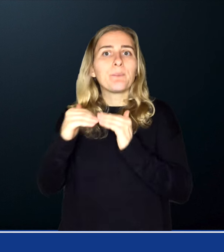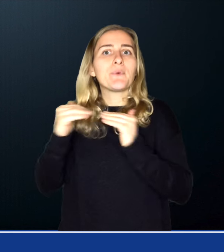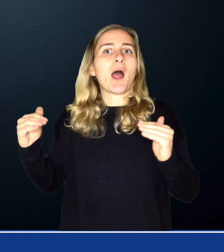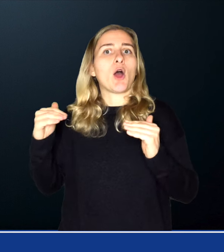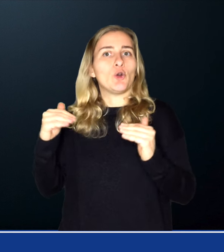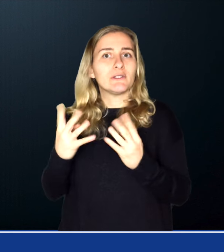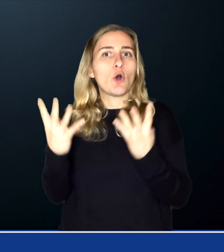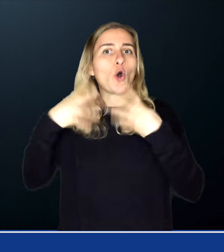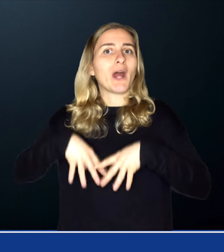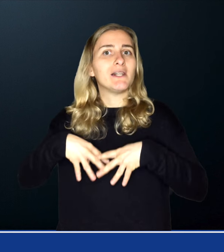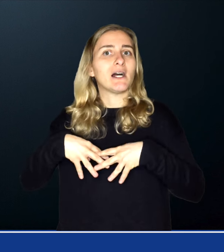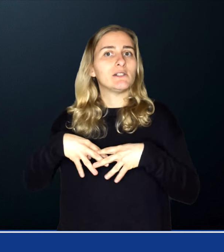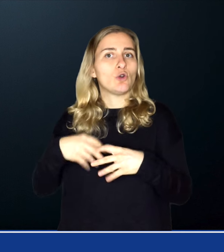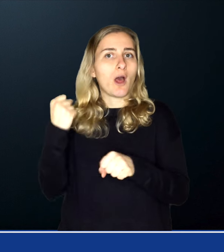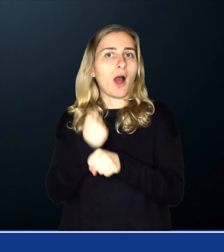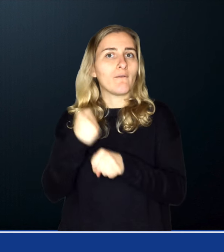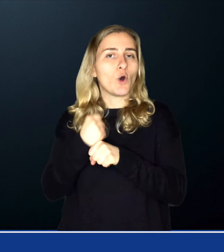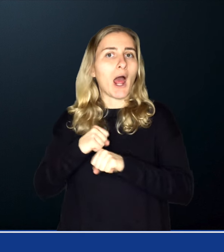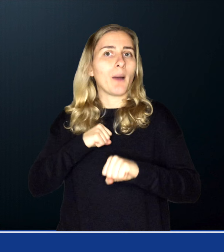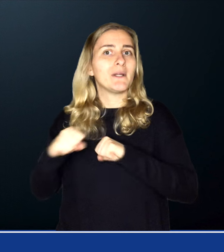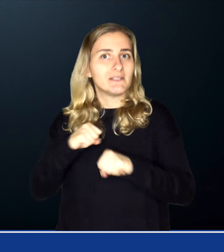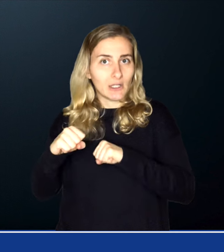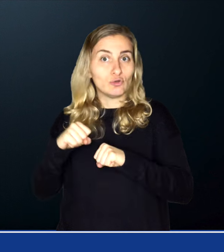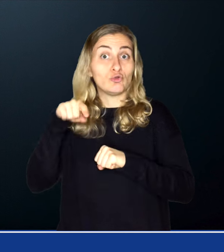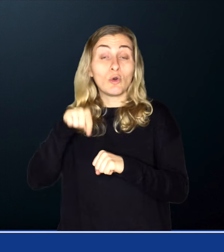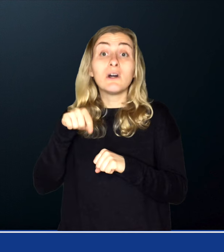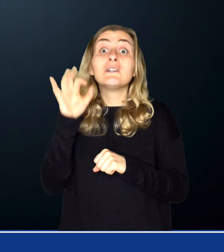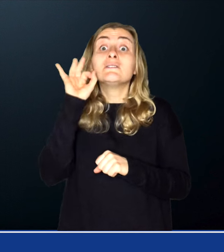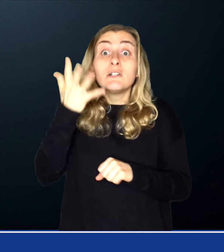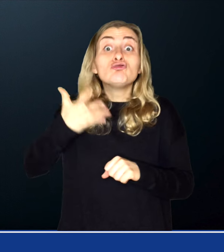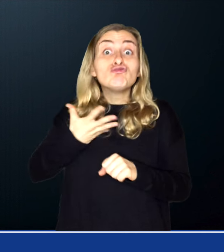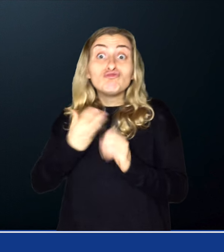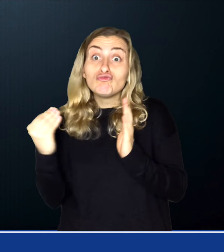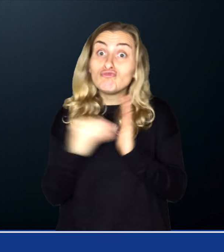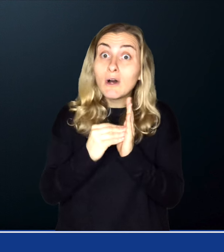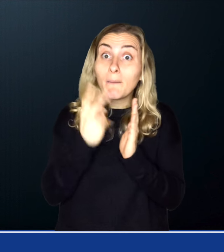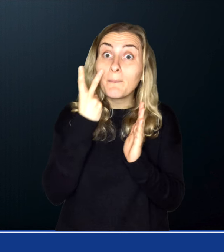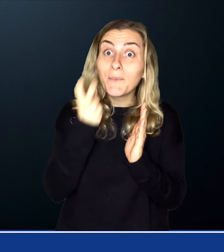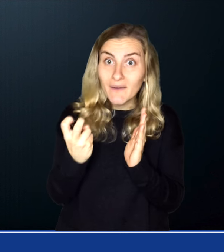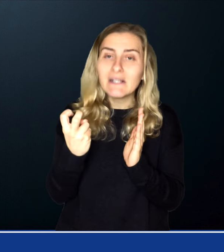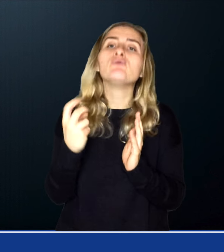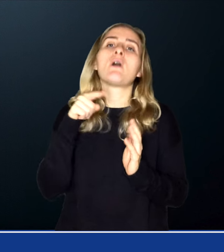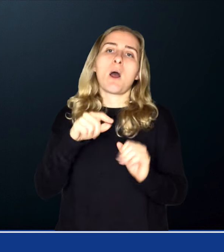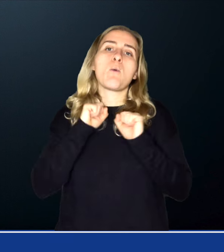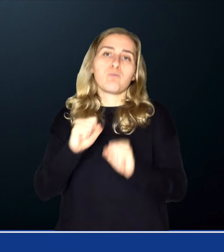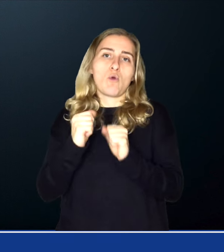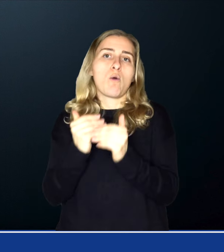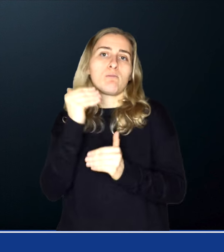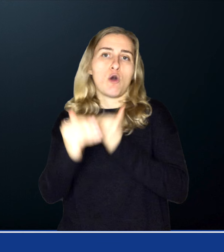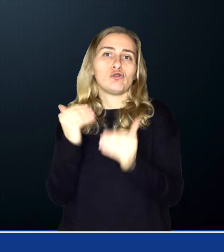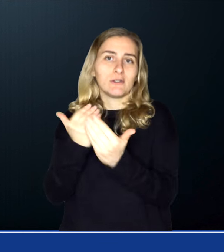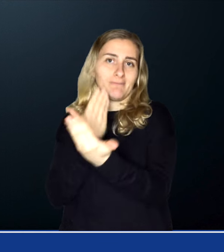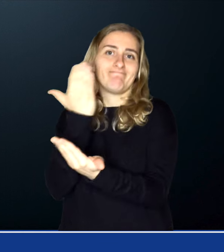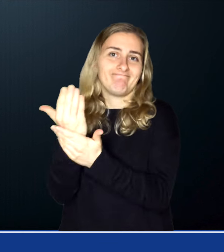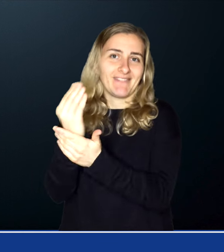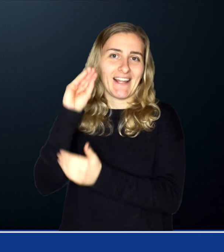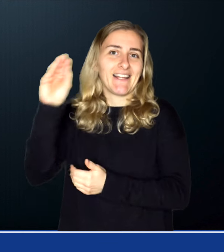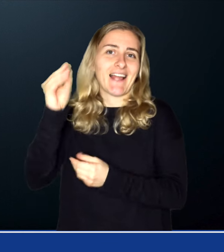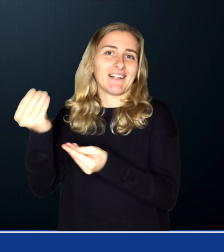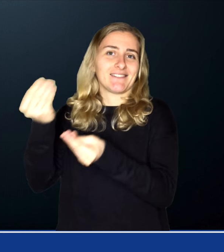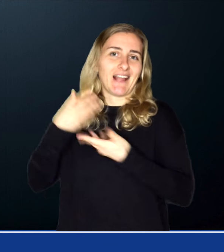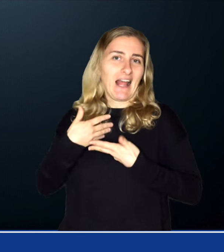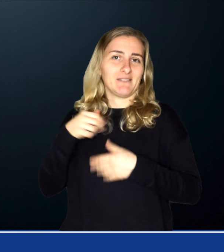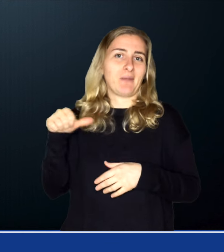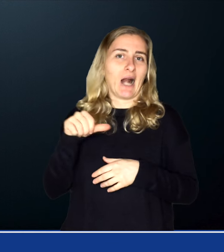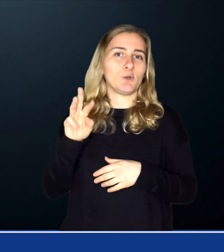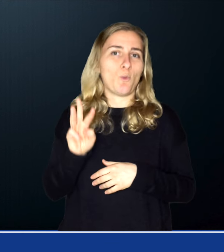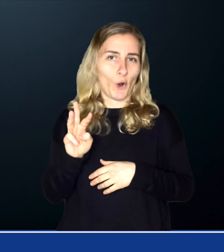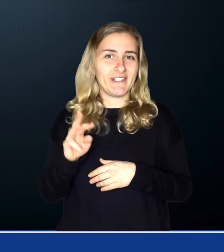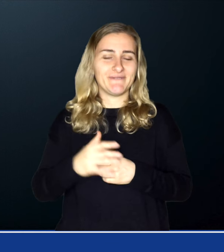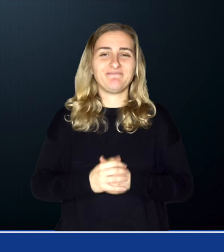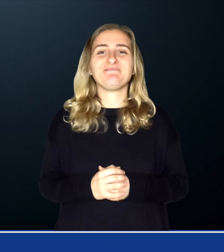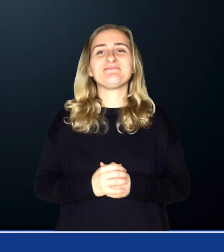prevista dai singoli Piani d’ Organizzazione del lavoro delle amministrazioni (Piao).